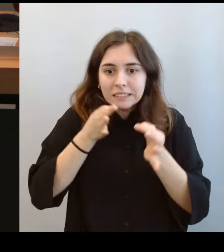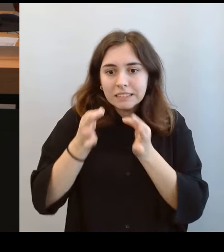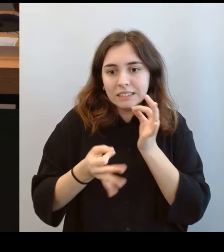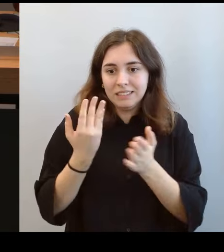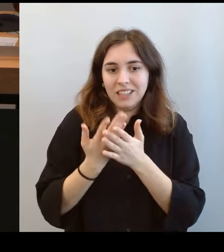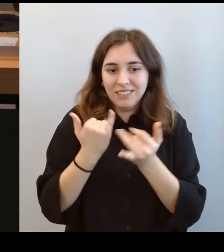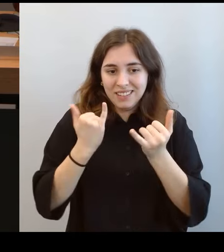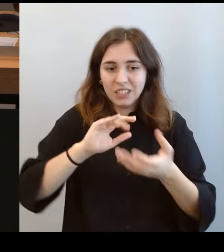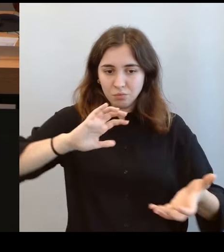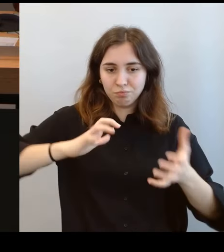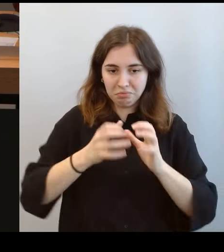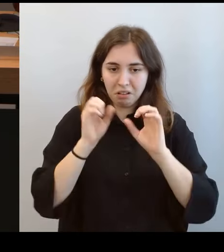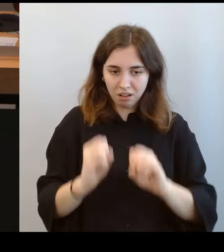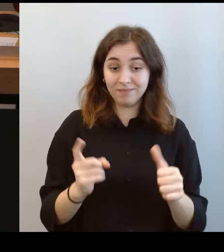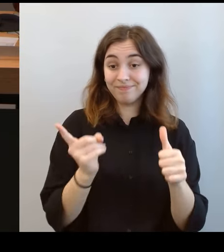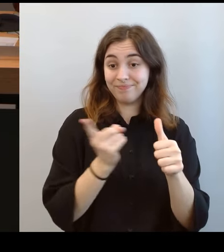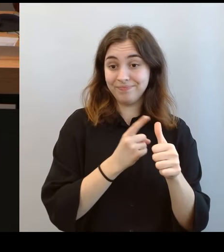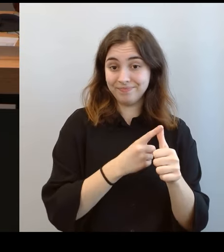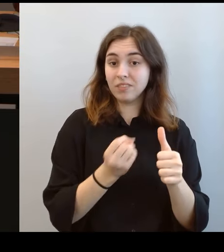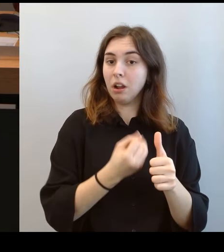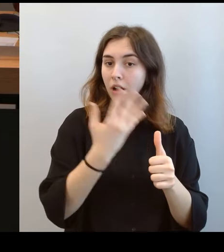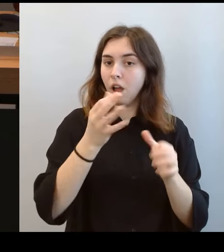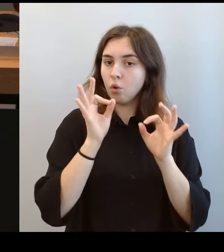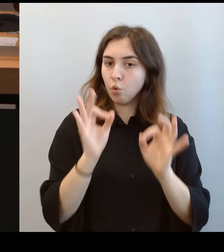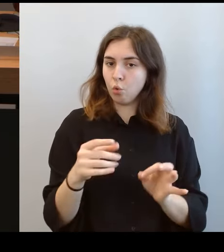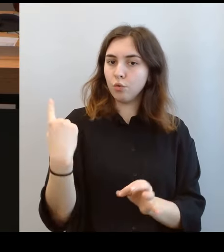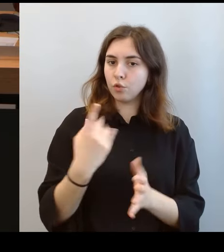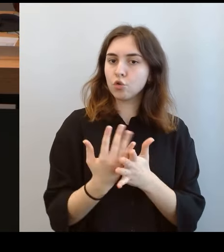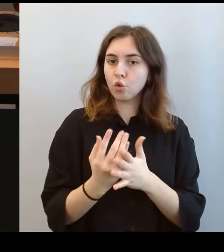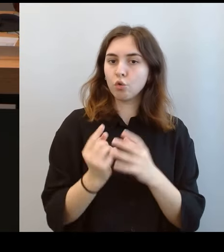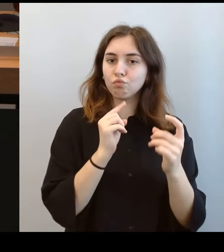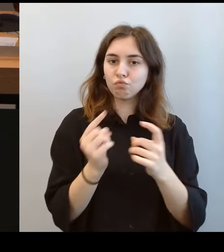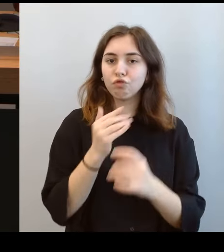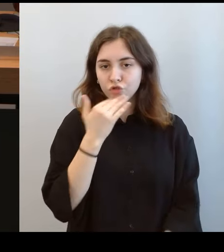mal wieder darüber gesprochen haben. Ändern wird sich aber sobald nichts Wesentliches.